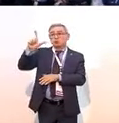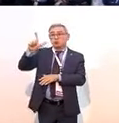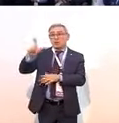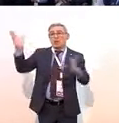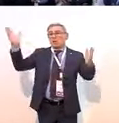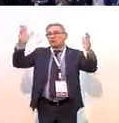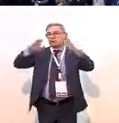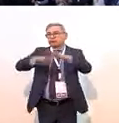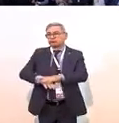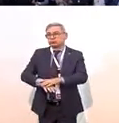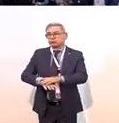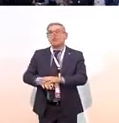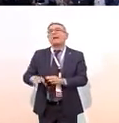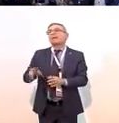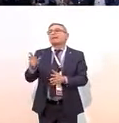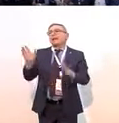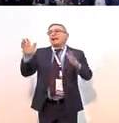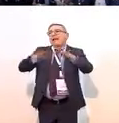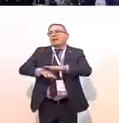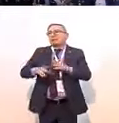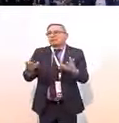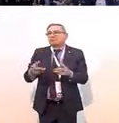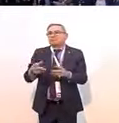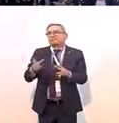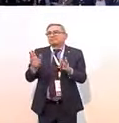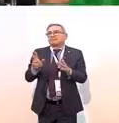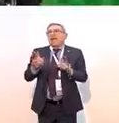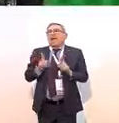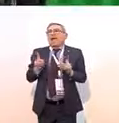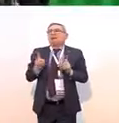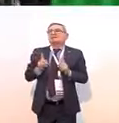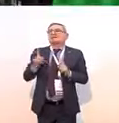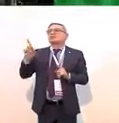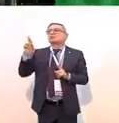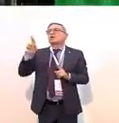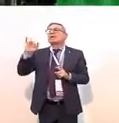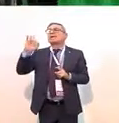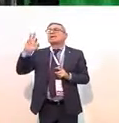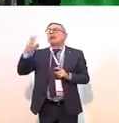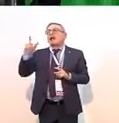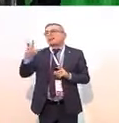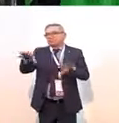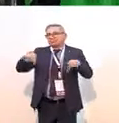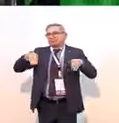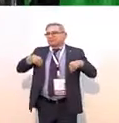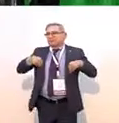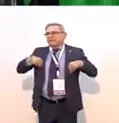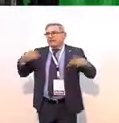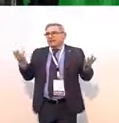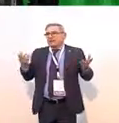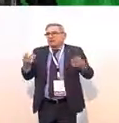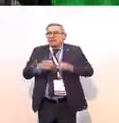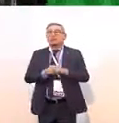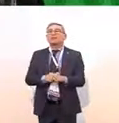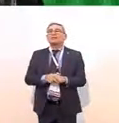neanche combattuto, l’esercito era scappato. E i tagliagole estremisti islamici erano entrati